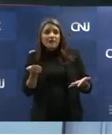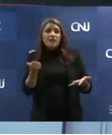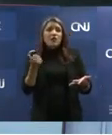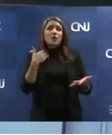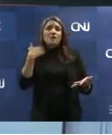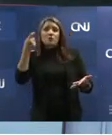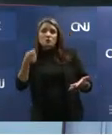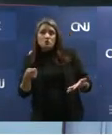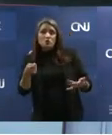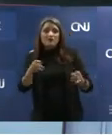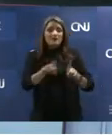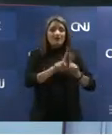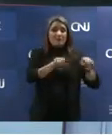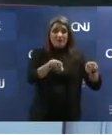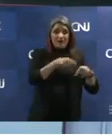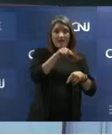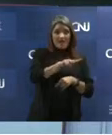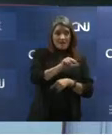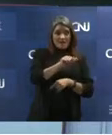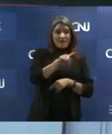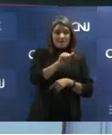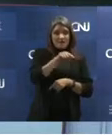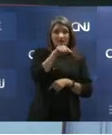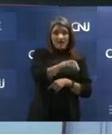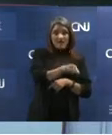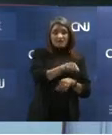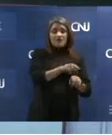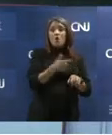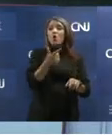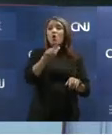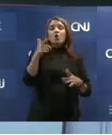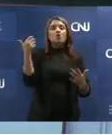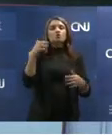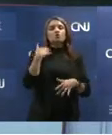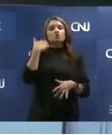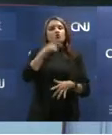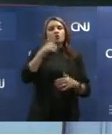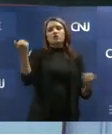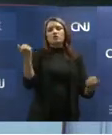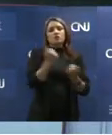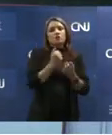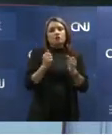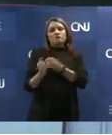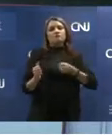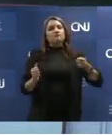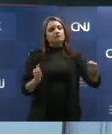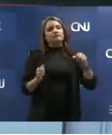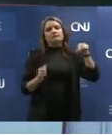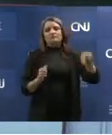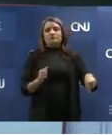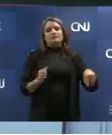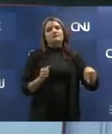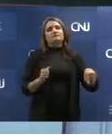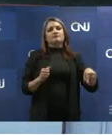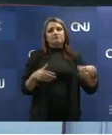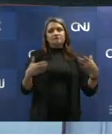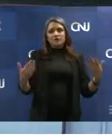que o outro magistrado viesse a assumir o seu posto. Ele é uma pessoa que está há 20 anos na Vara